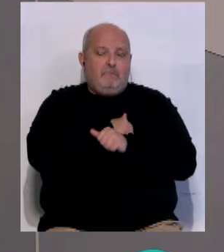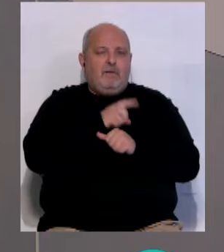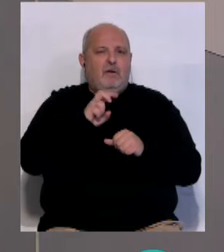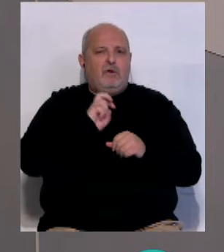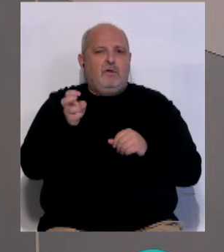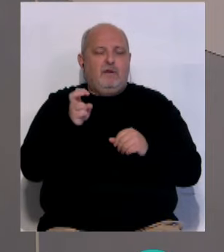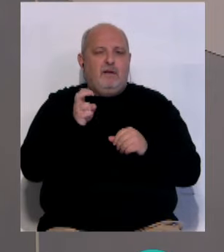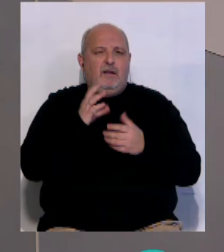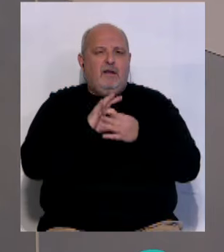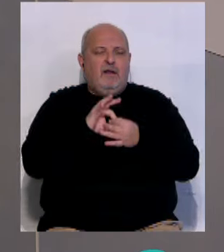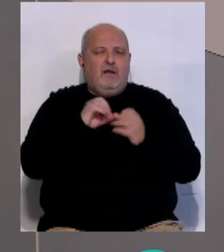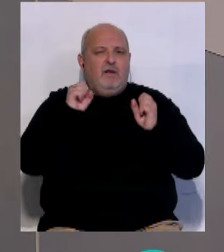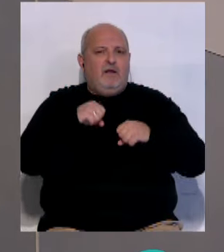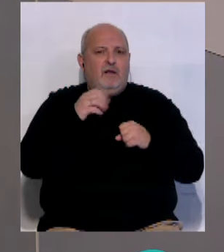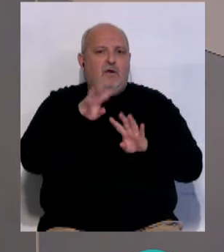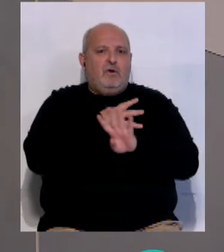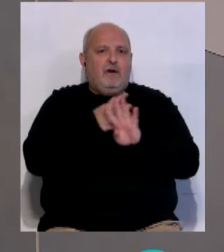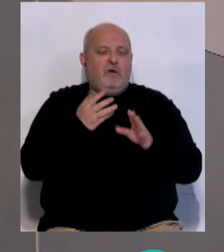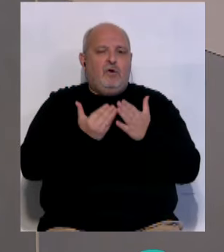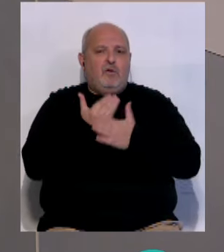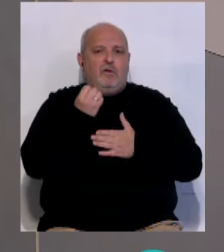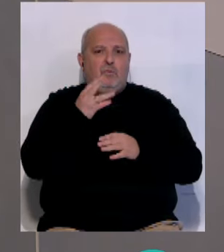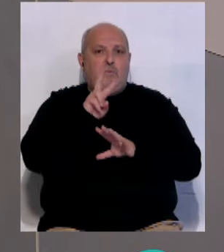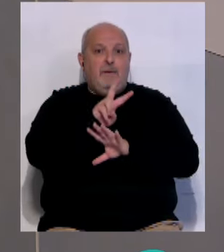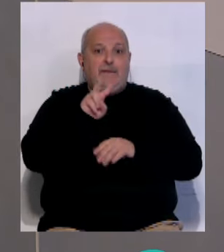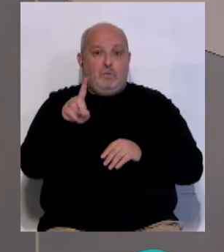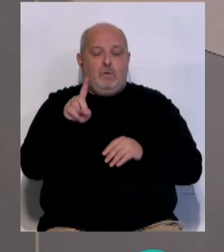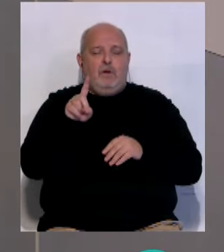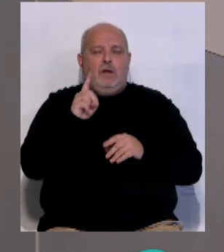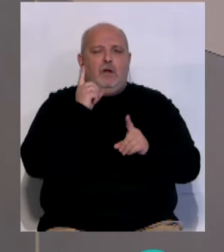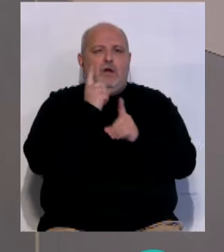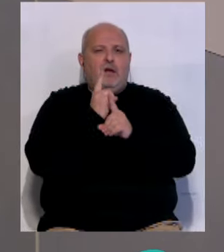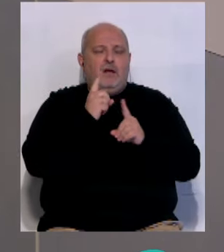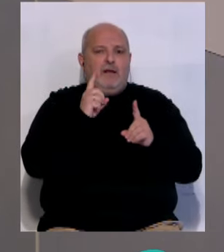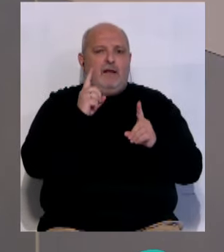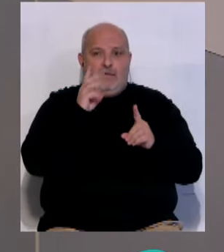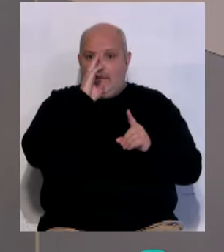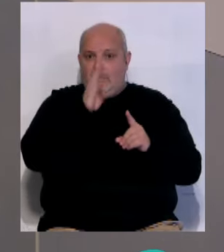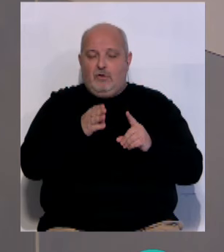porque se confirmado el horario de la jornada 21 el Cádiz se mide en un duelo directo por eludir el